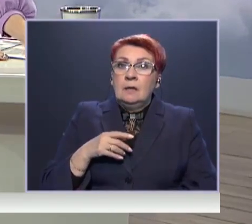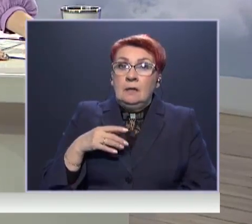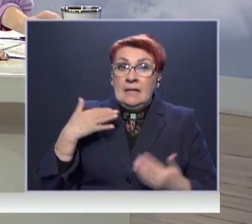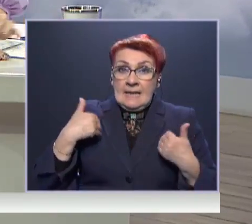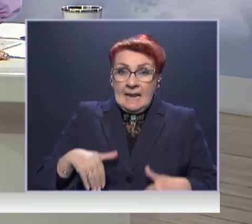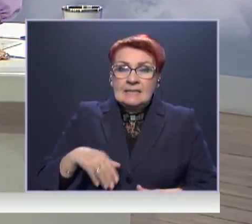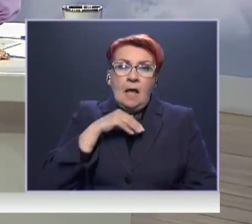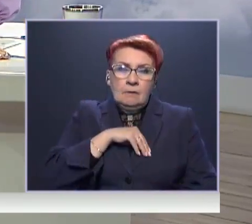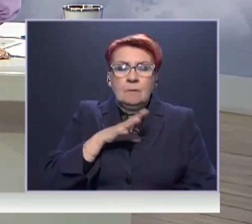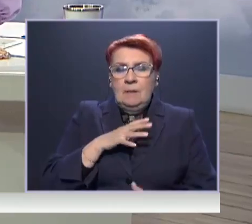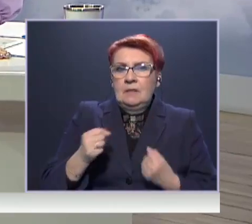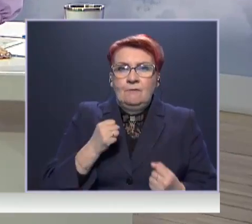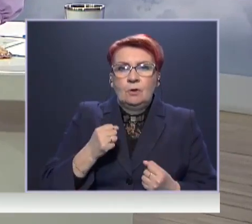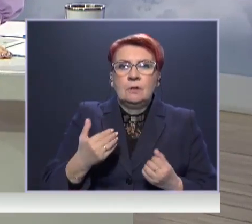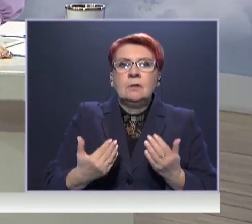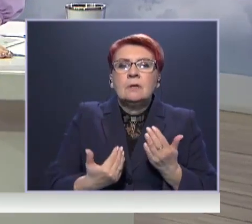борьбе Владыке новой серии документального проекта